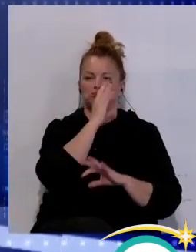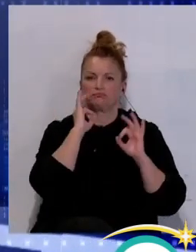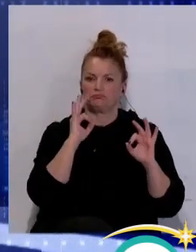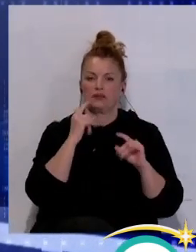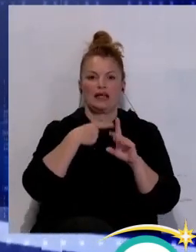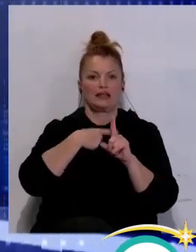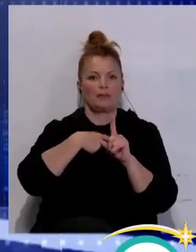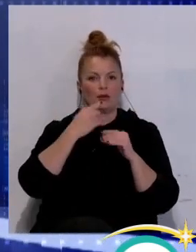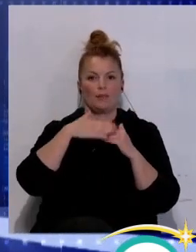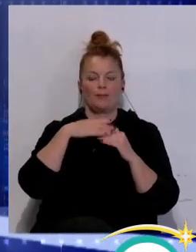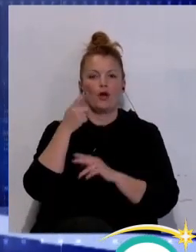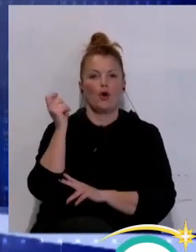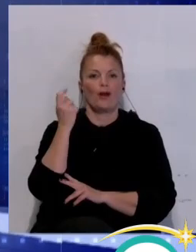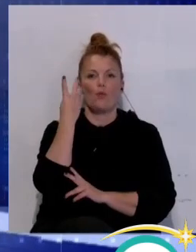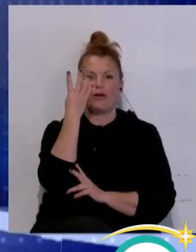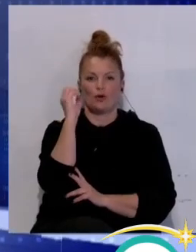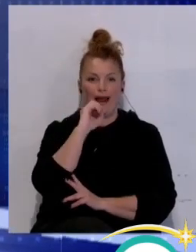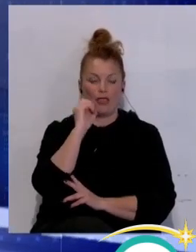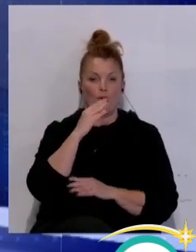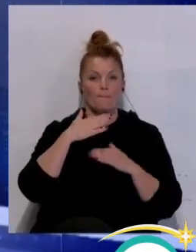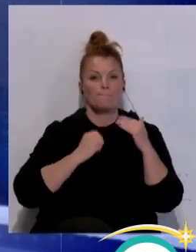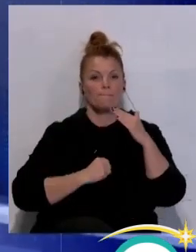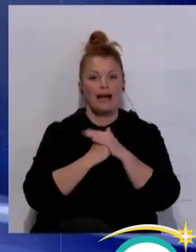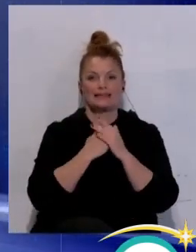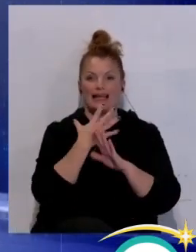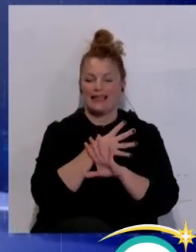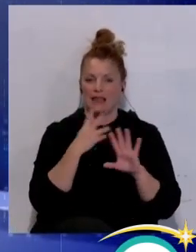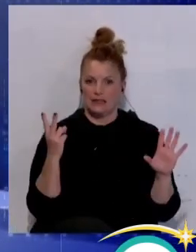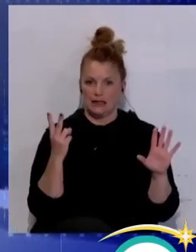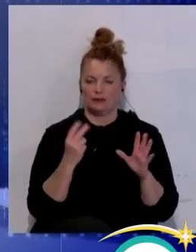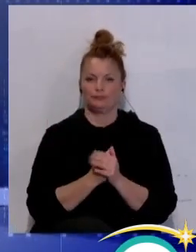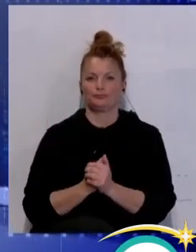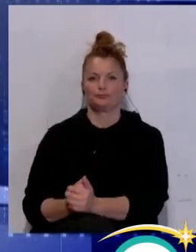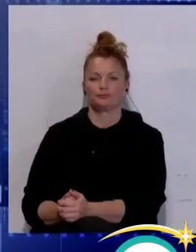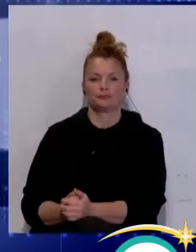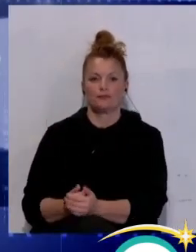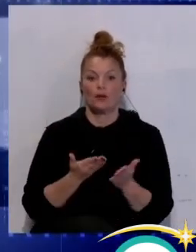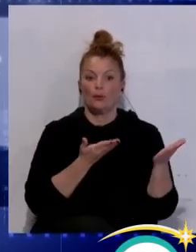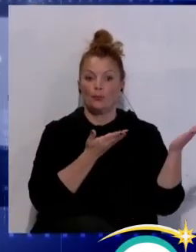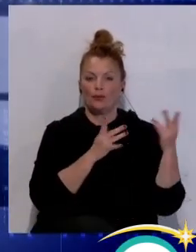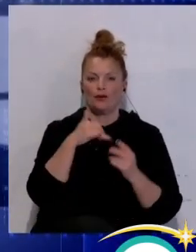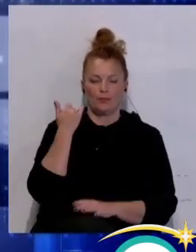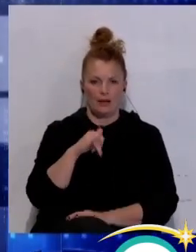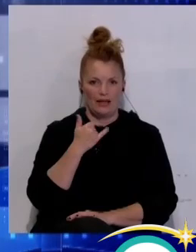la marcará Olvera con 4 gr y la máxima será de 17 vientos flojos con dirección variable